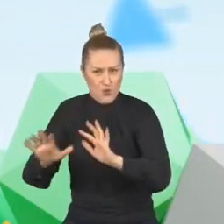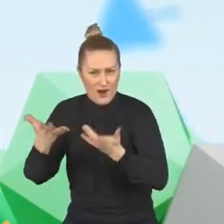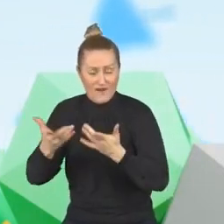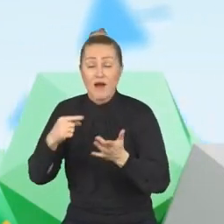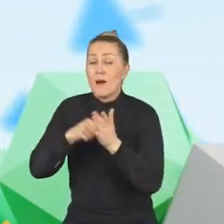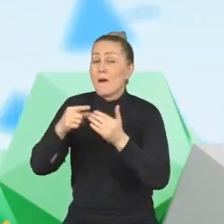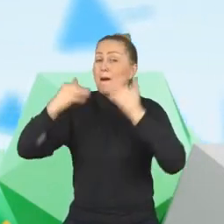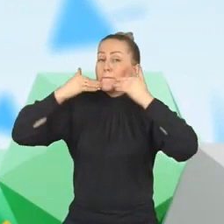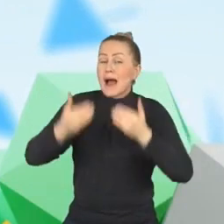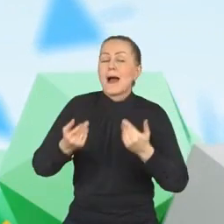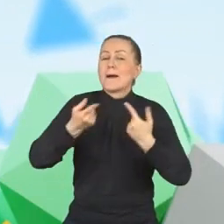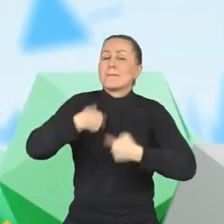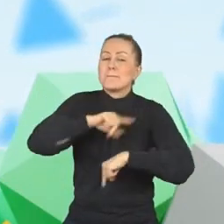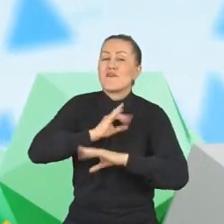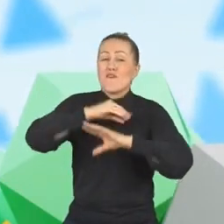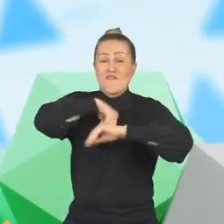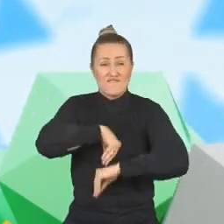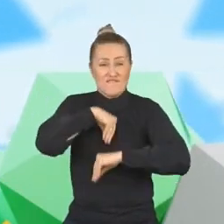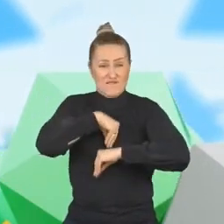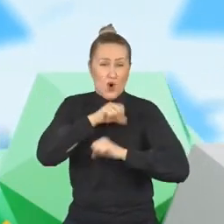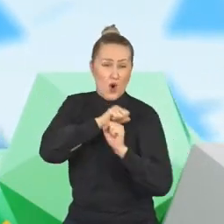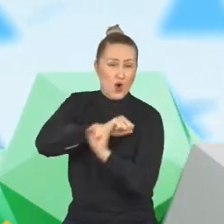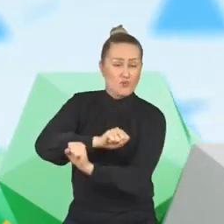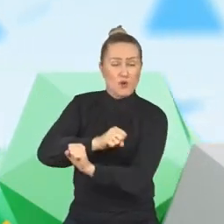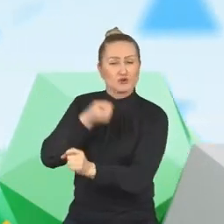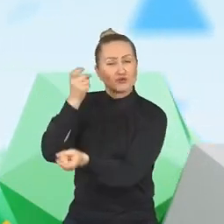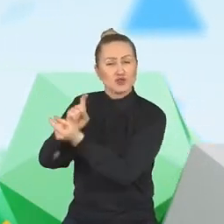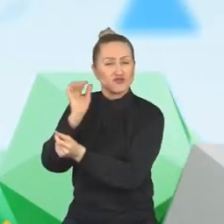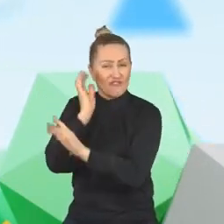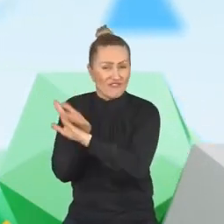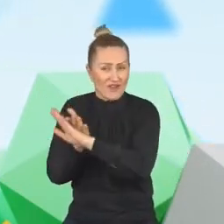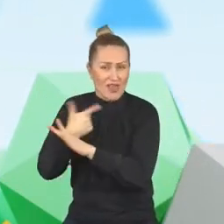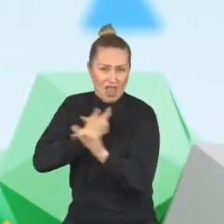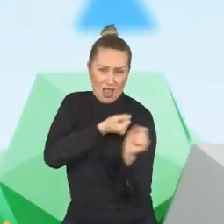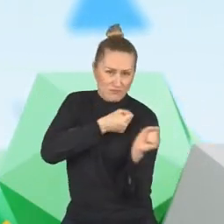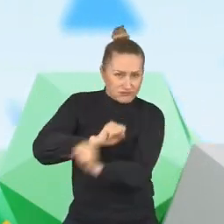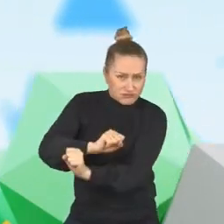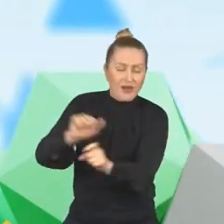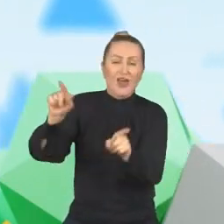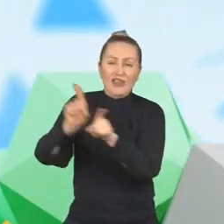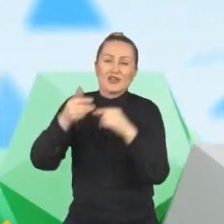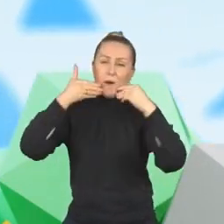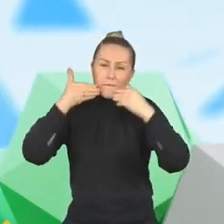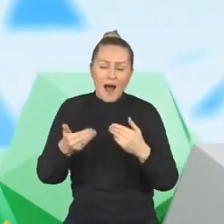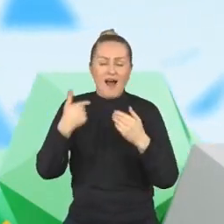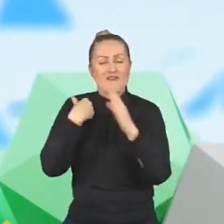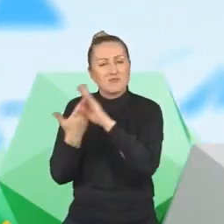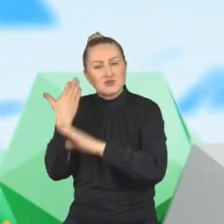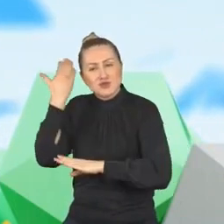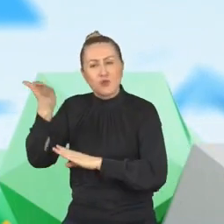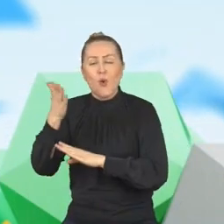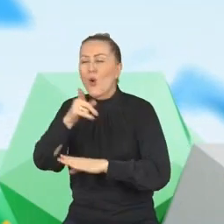własną odporność przed dezinformacją i dzięki temu możemy skuteczniej w przyszłości odpowiadać na różne kampanie.